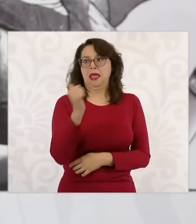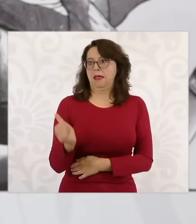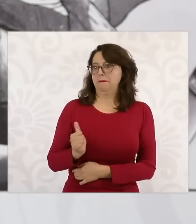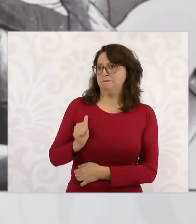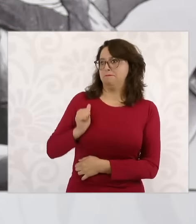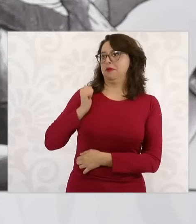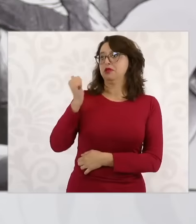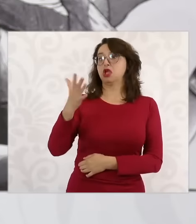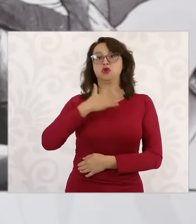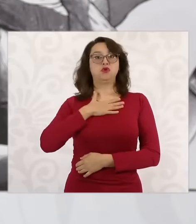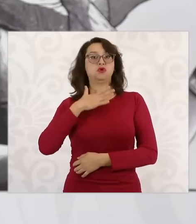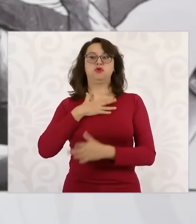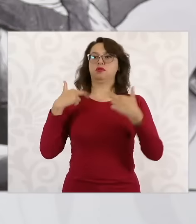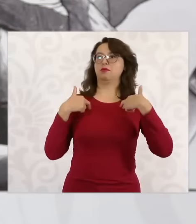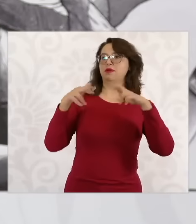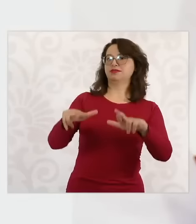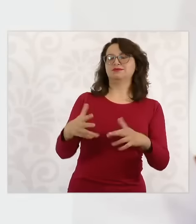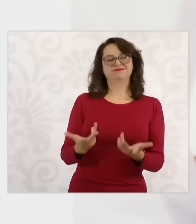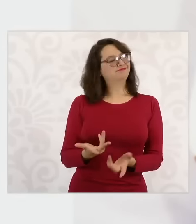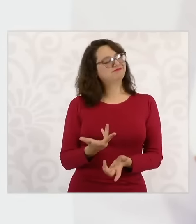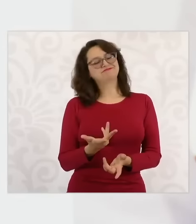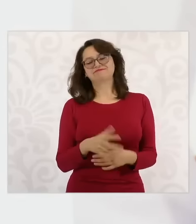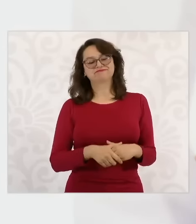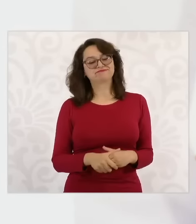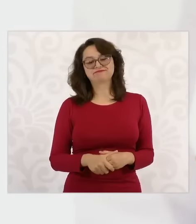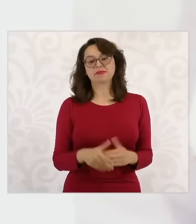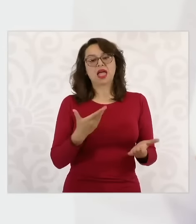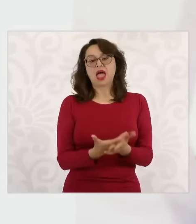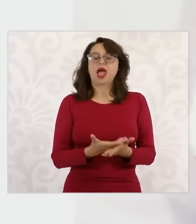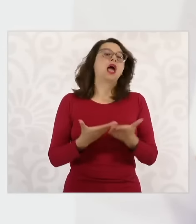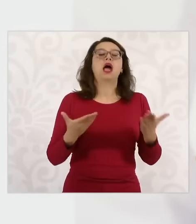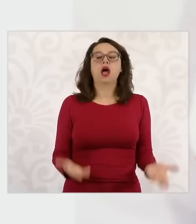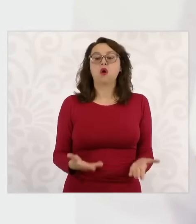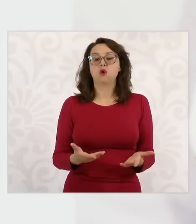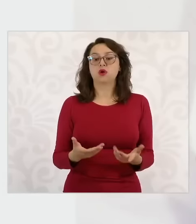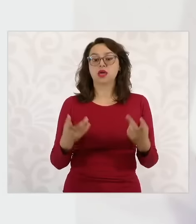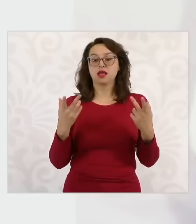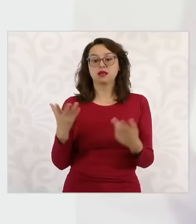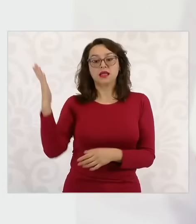encabezar las movilizaciones. En realidad ahora la negociación fue con muchos liderazgos locales